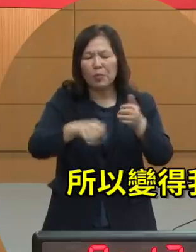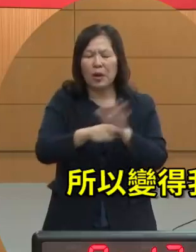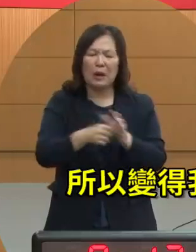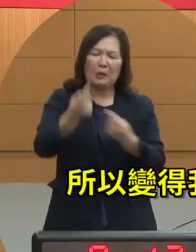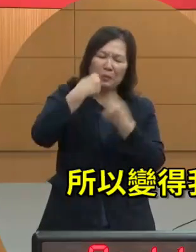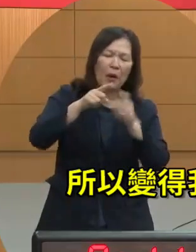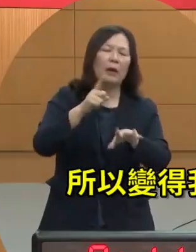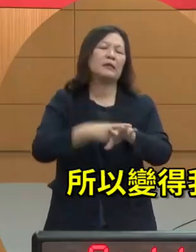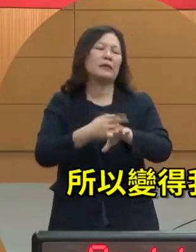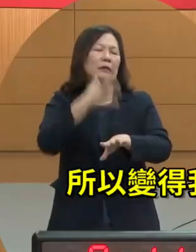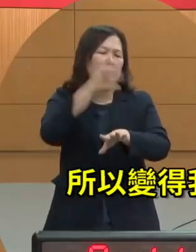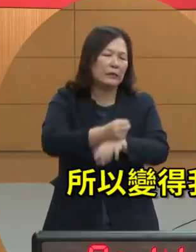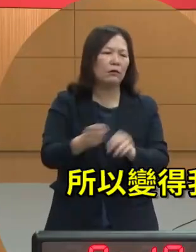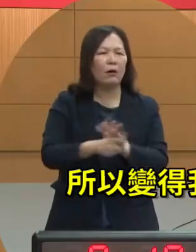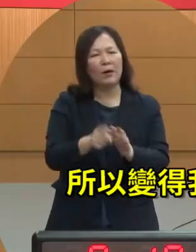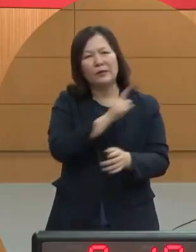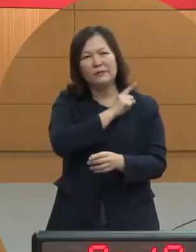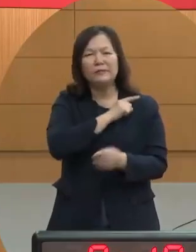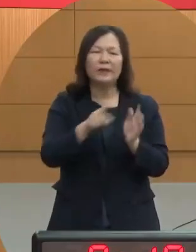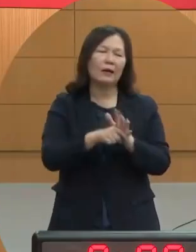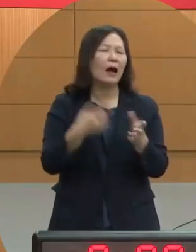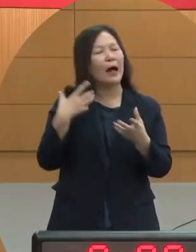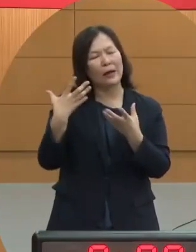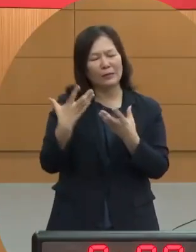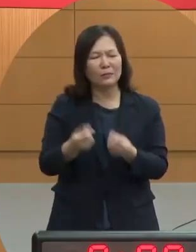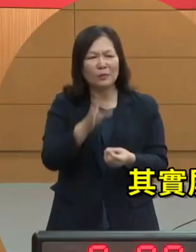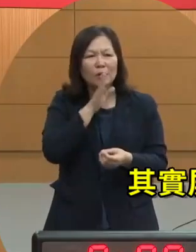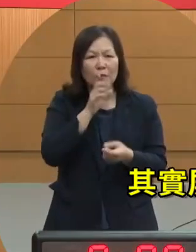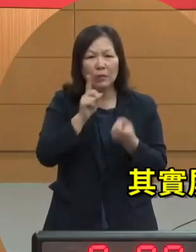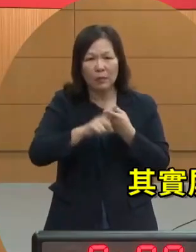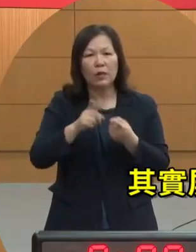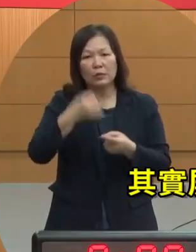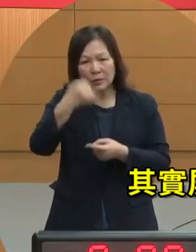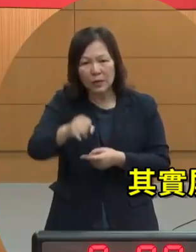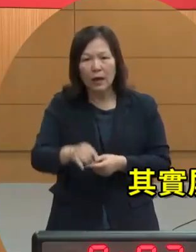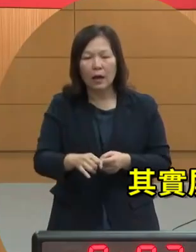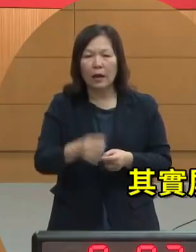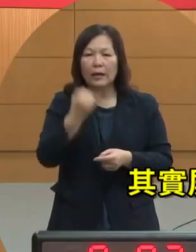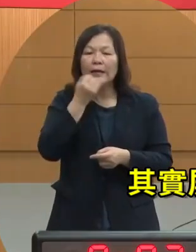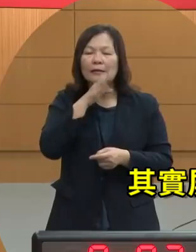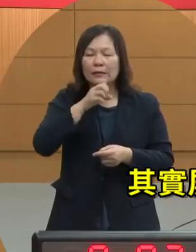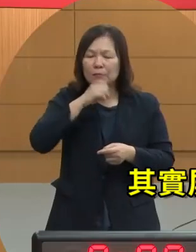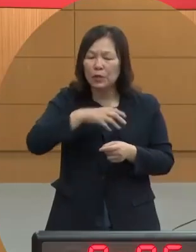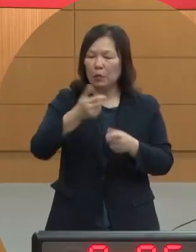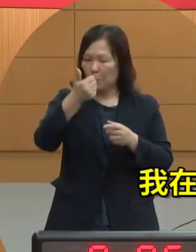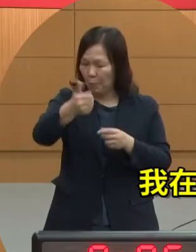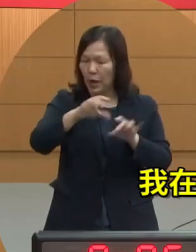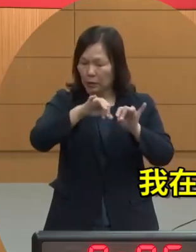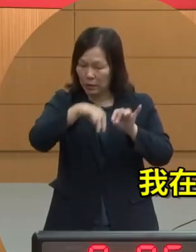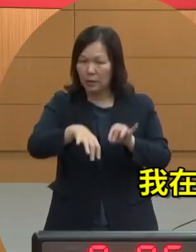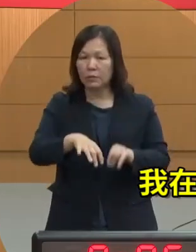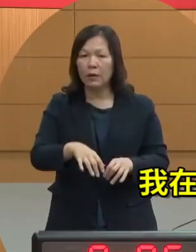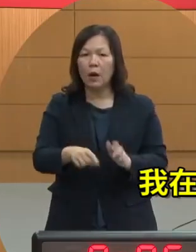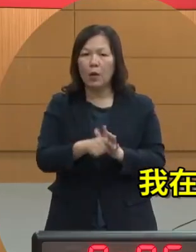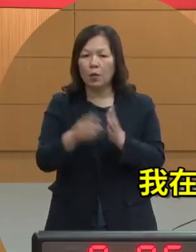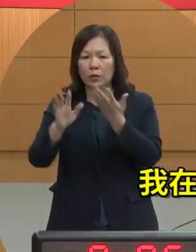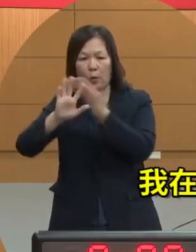所以變得我們自己也喜歡唱衰我們自己 其實屏東是一個非常好的地方 我在國外唸書之後回到屏東